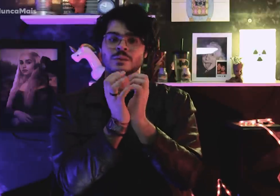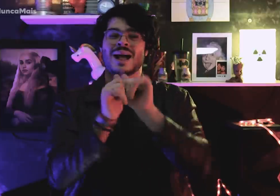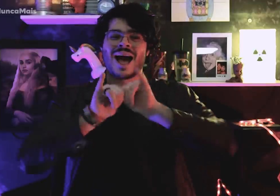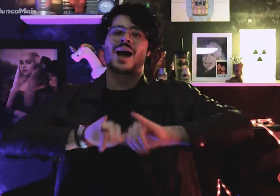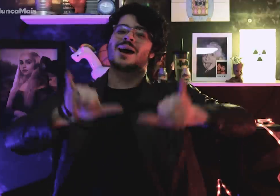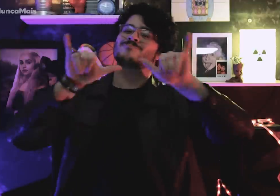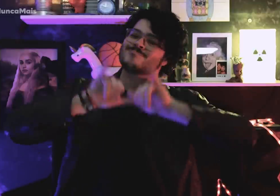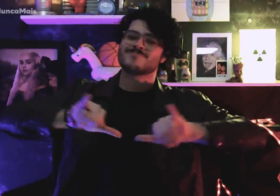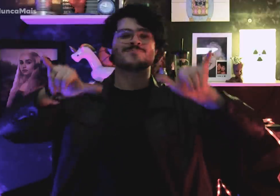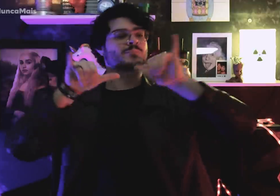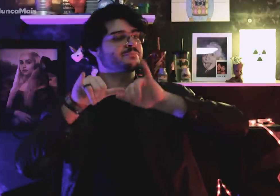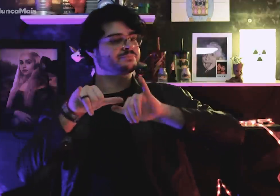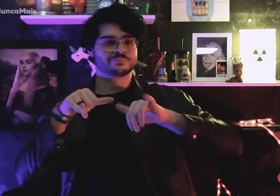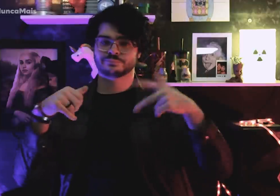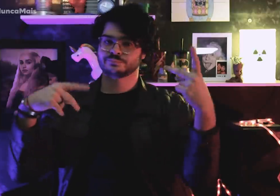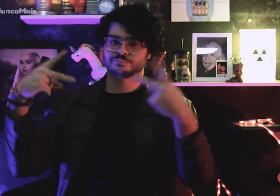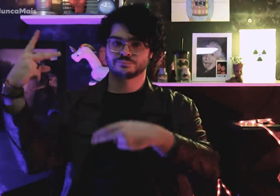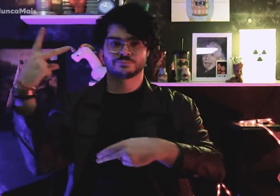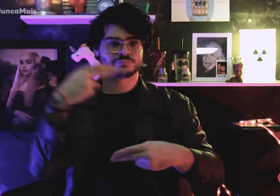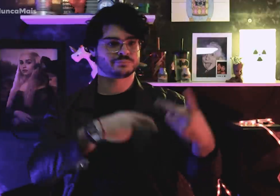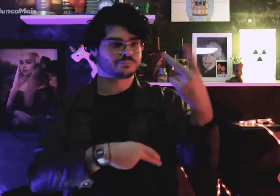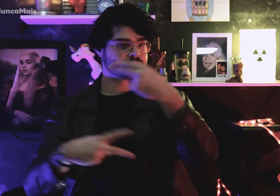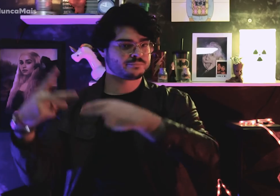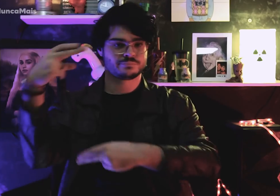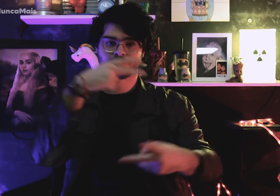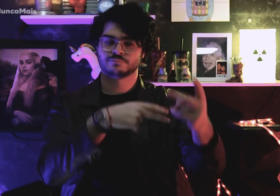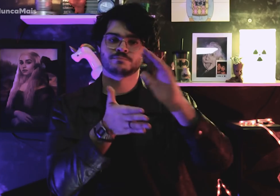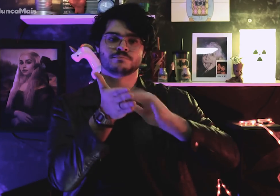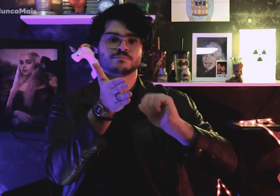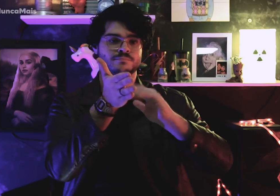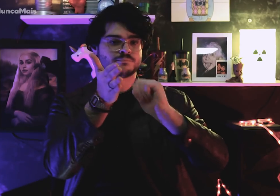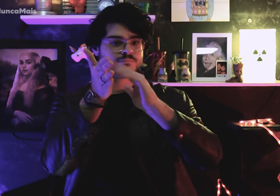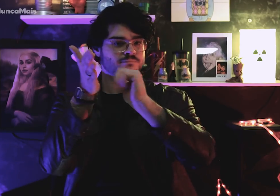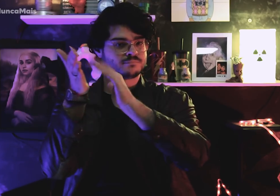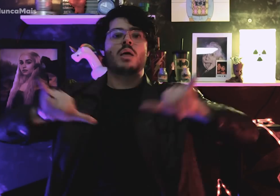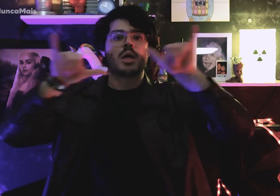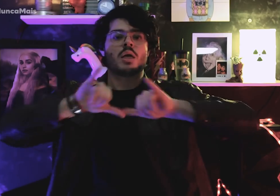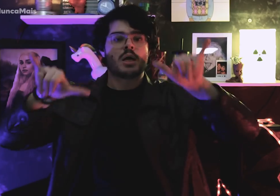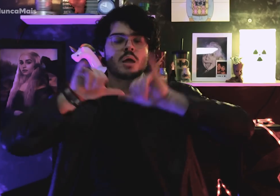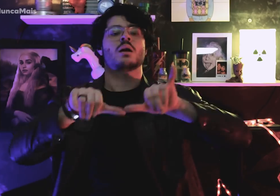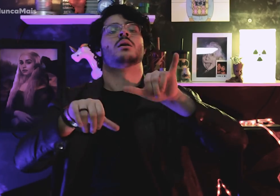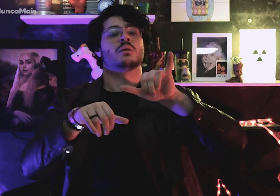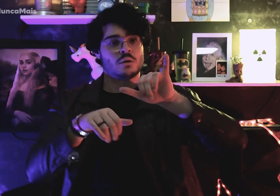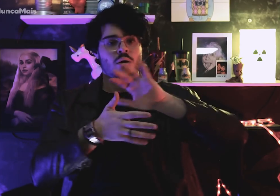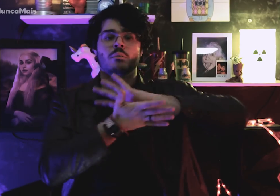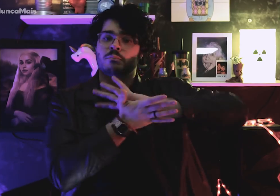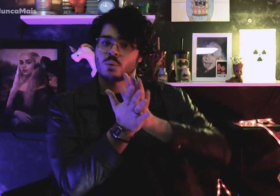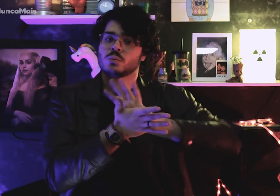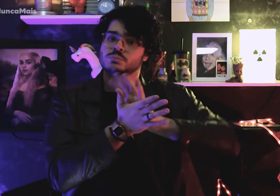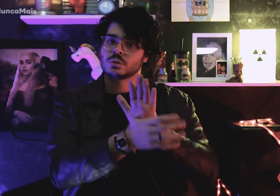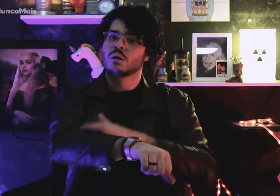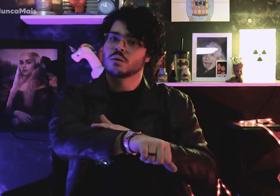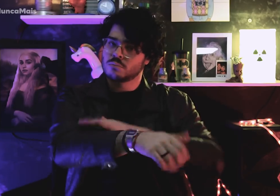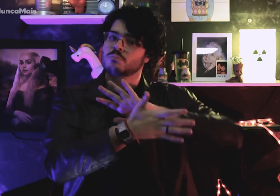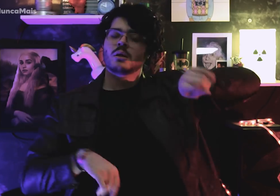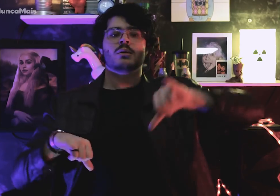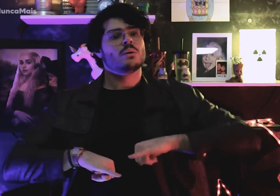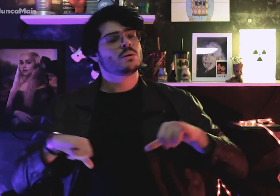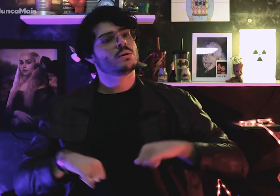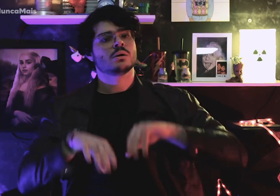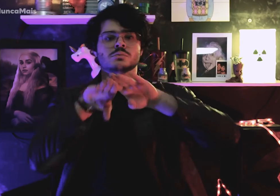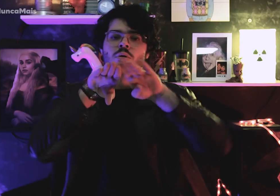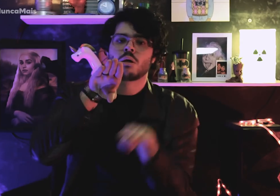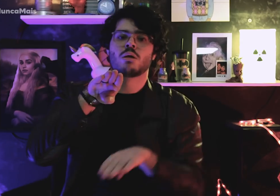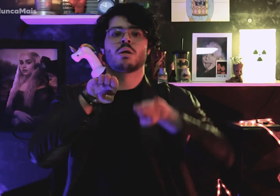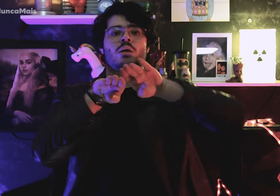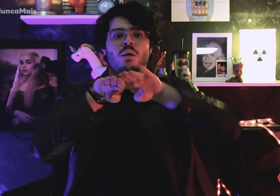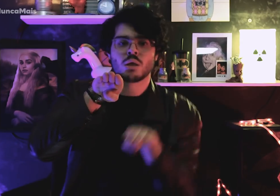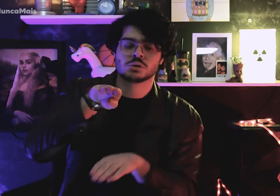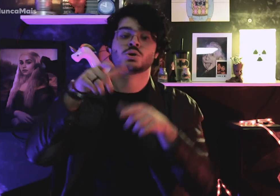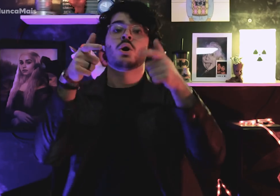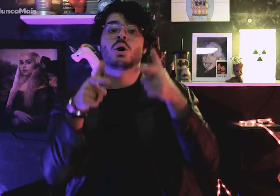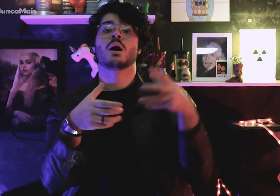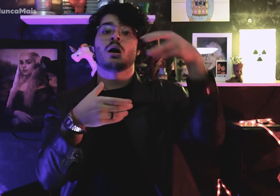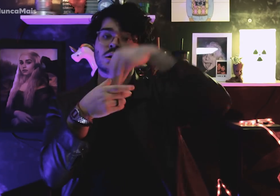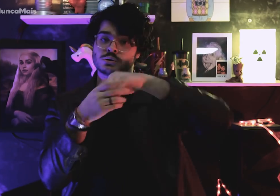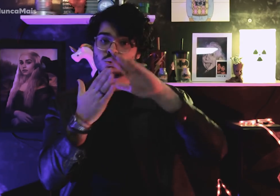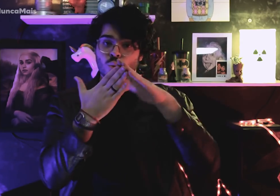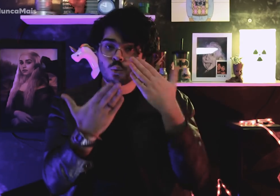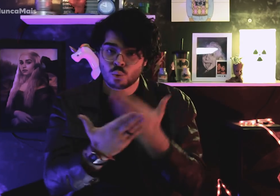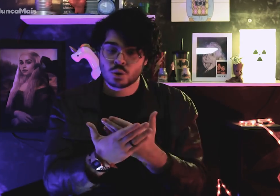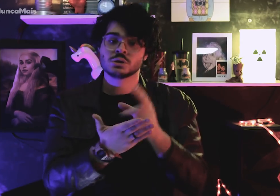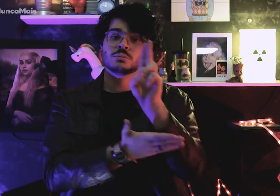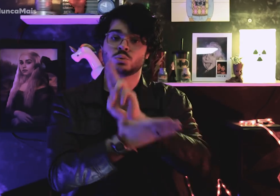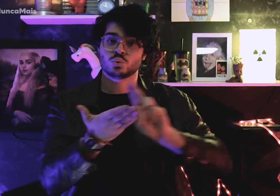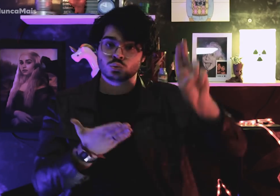propaganda racista e desigualdade social nas escolas e universidades,